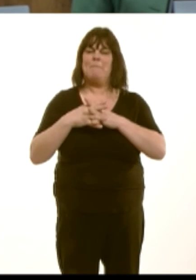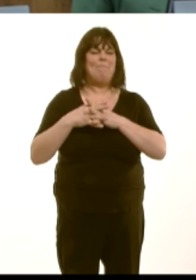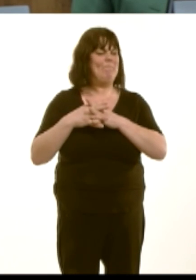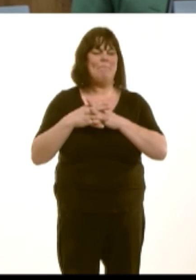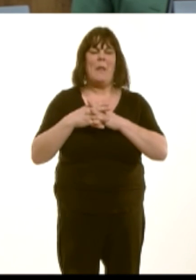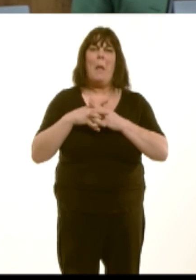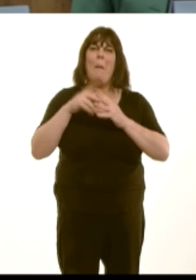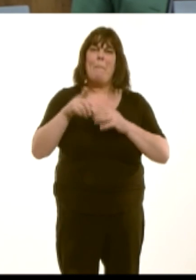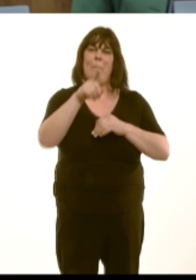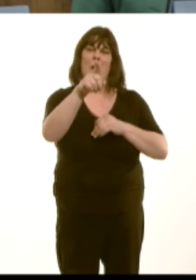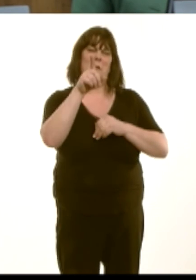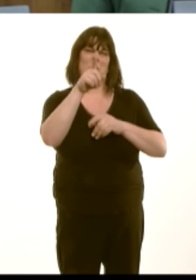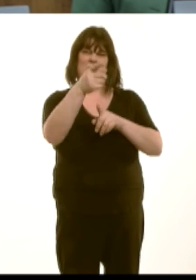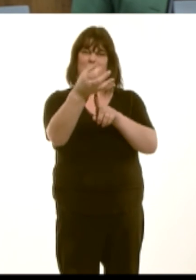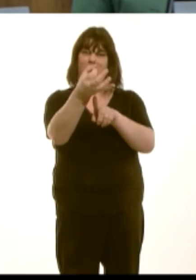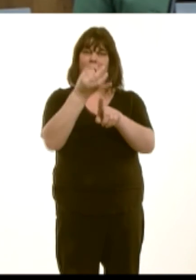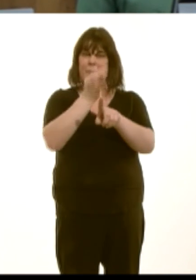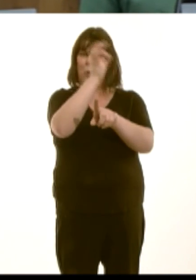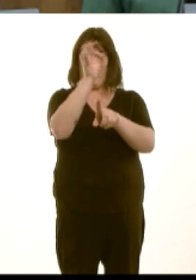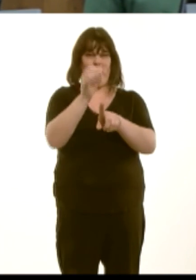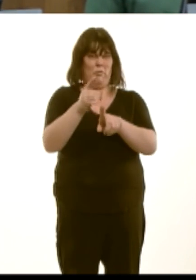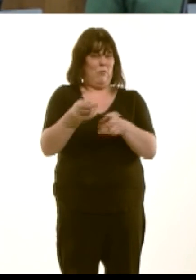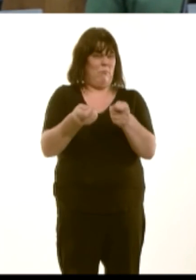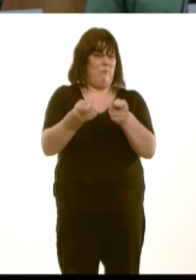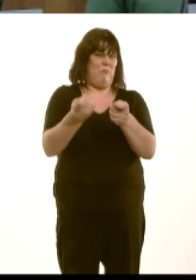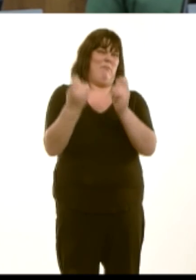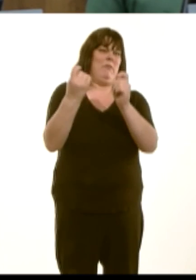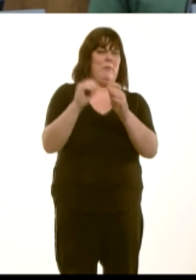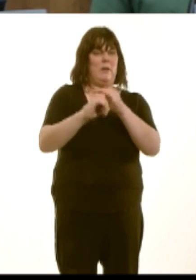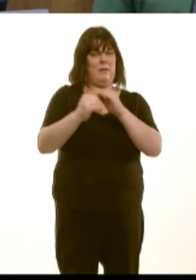ac rwyín derbyn hynny. Y pwynt yw, nid ywír sefyllfa yn wahanol yn Lloegr.